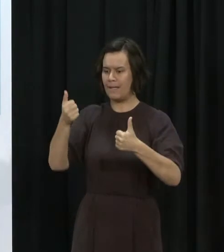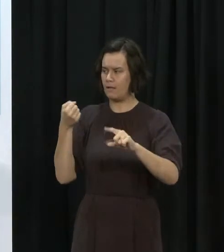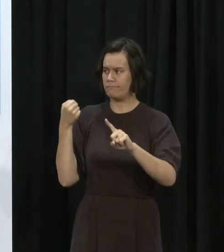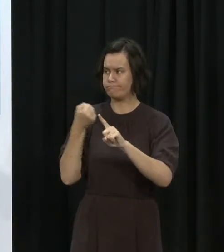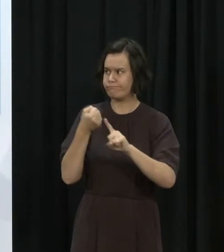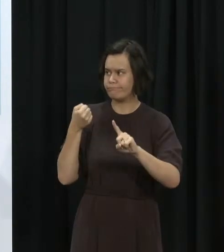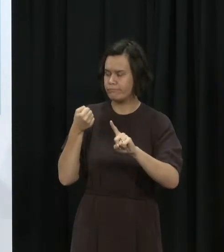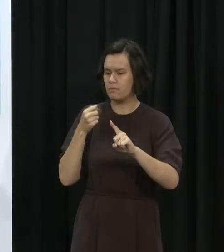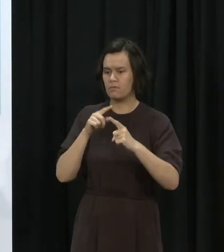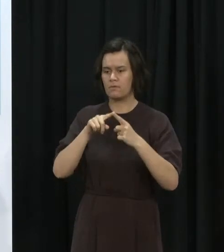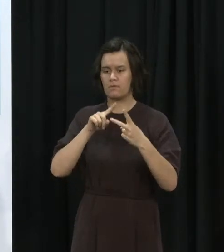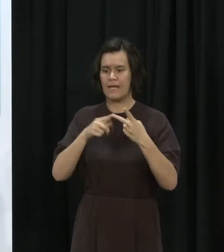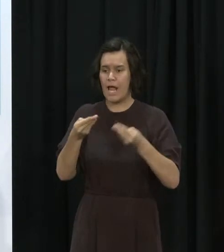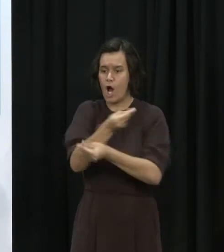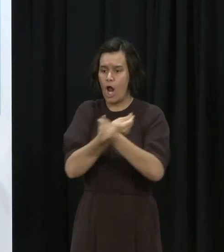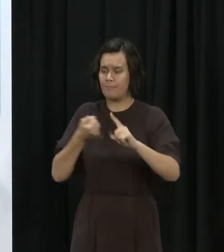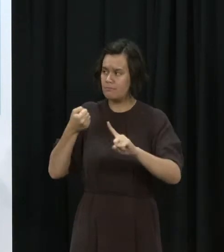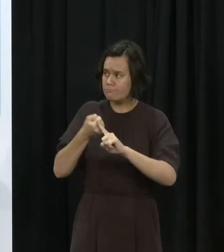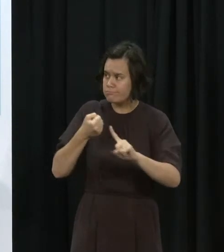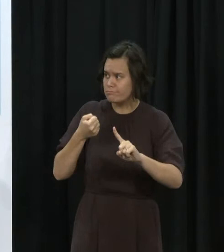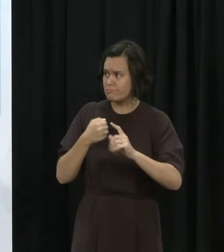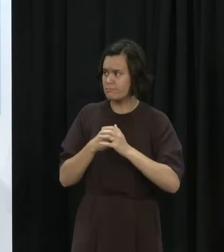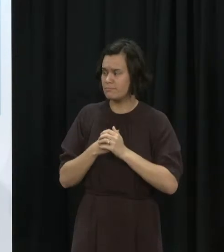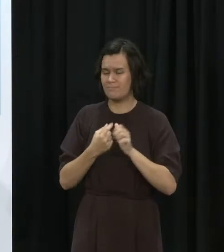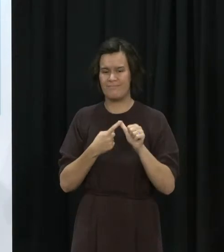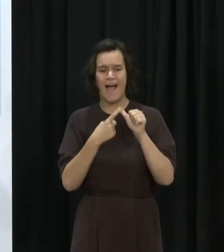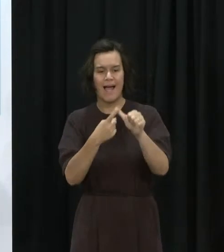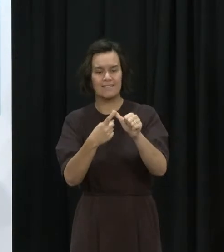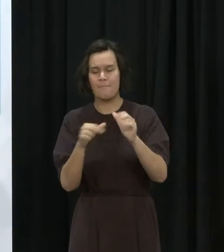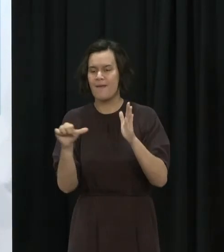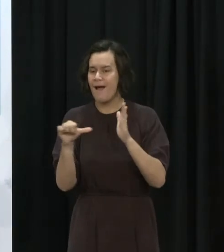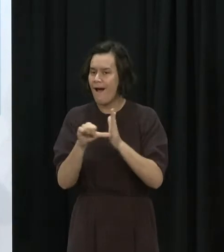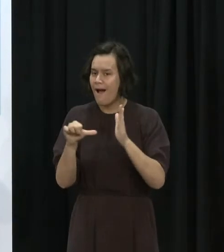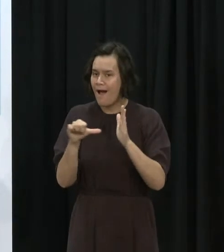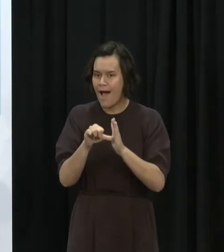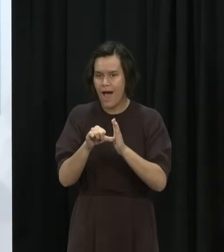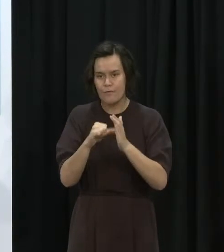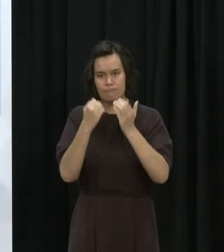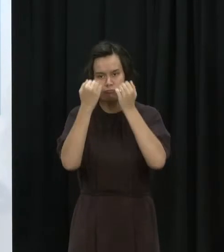nga paanga whanui mo te